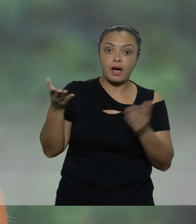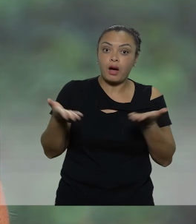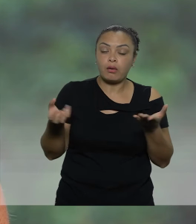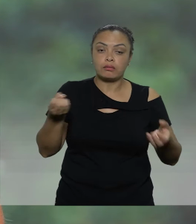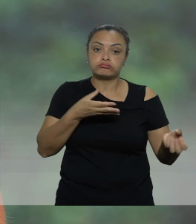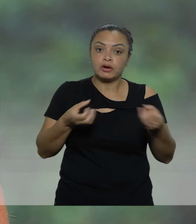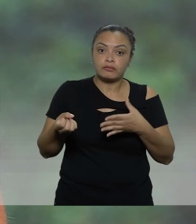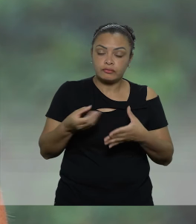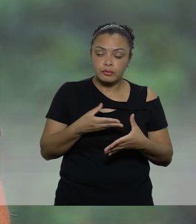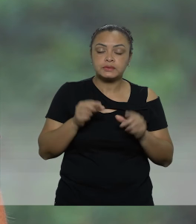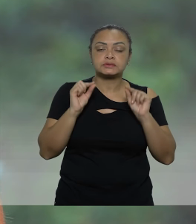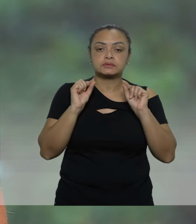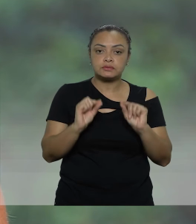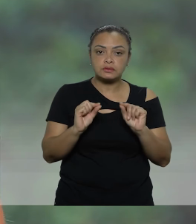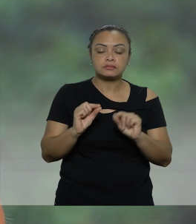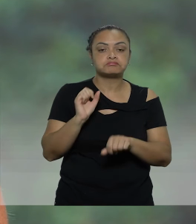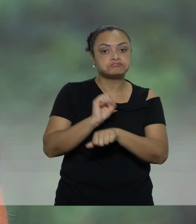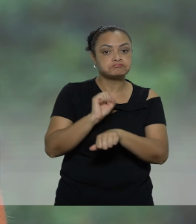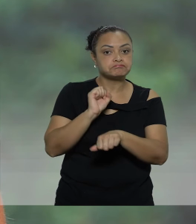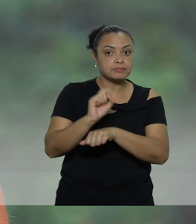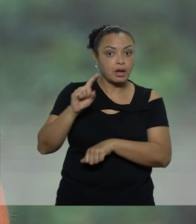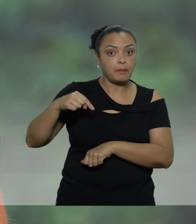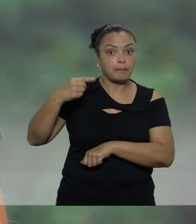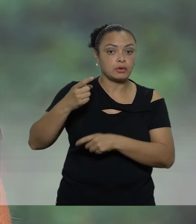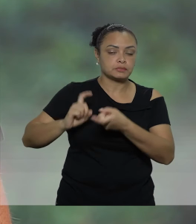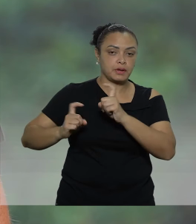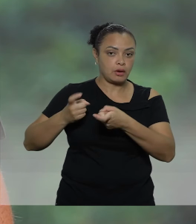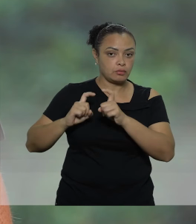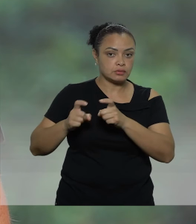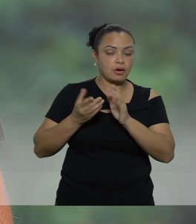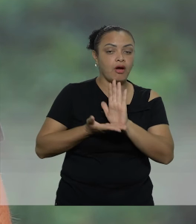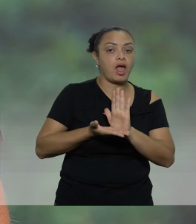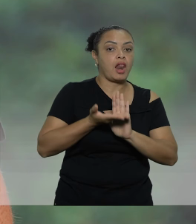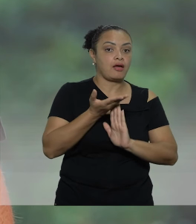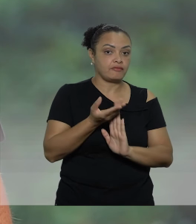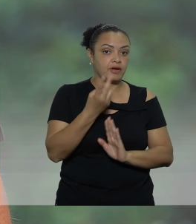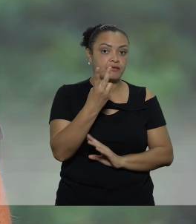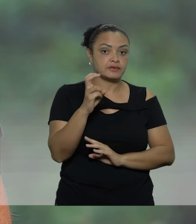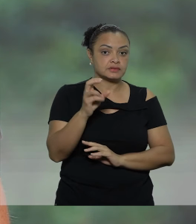esperamos que o Fed, na próxima reunião, eleve a taxa de juros em 25 pontos base,